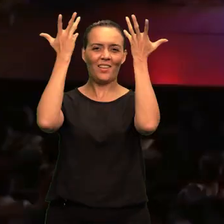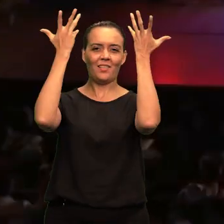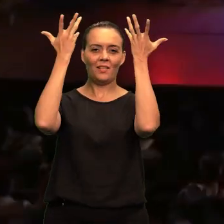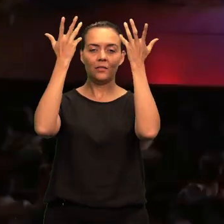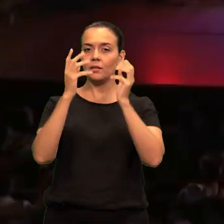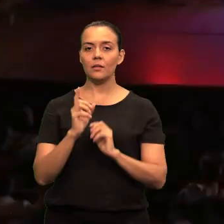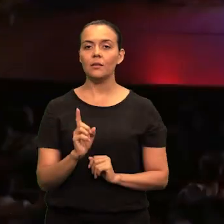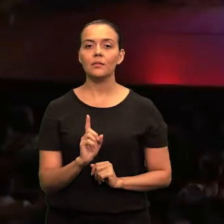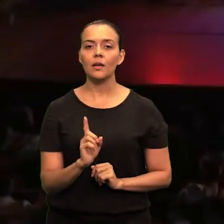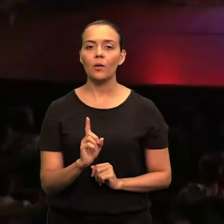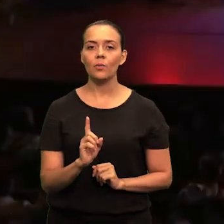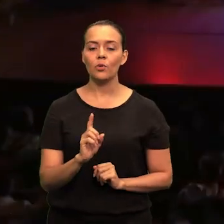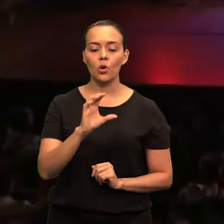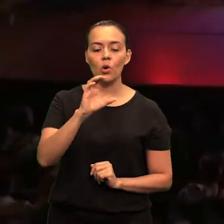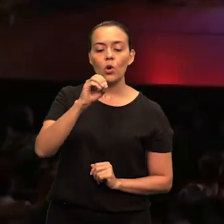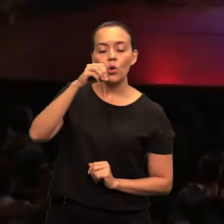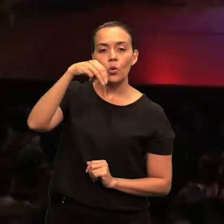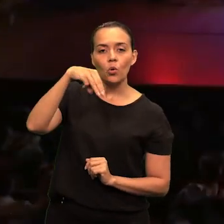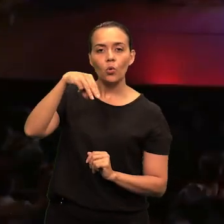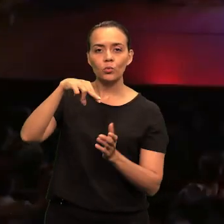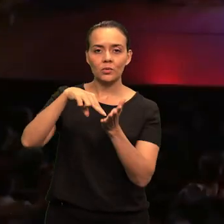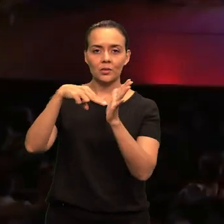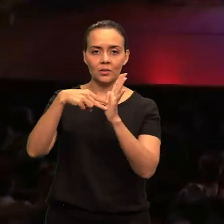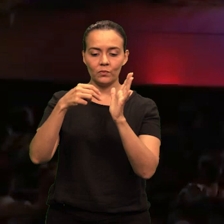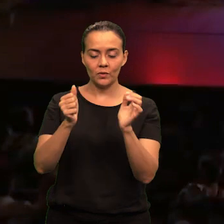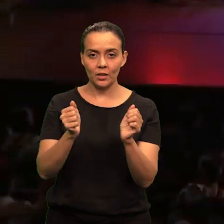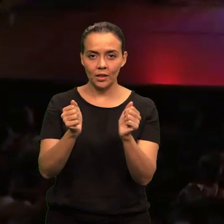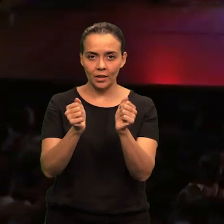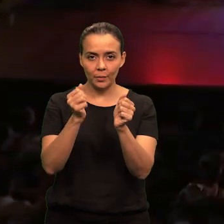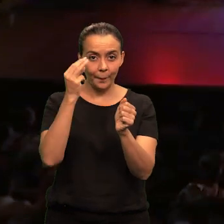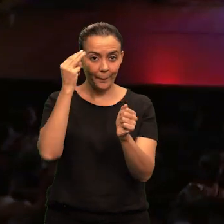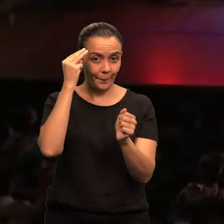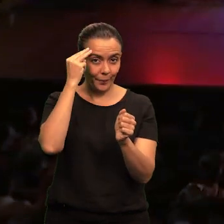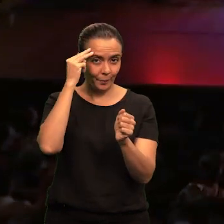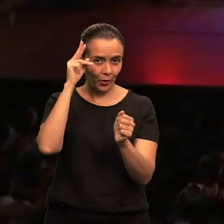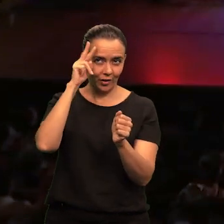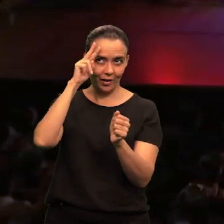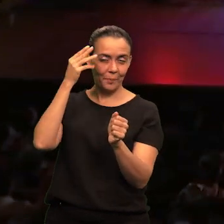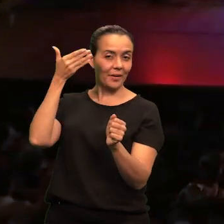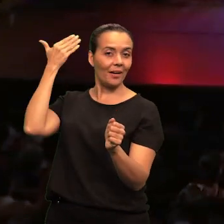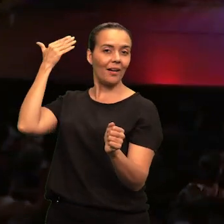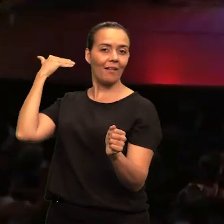"Co" é junto, "memorar", a nossa memória comum, que nós celebramos.